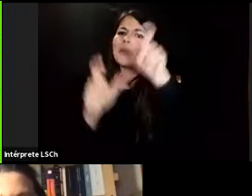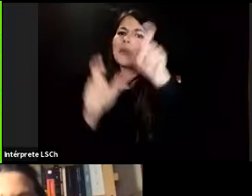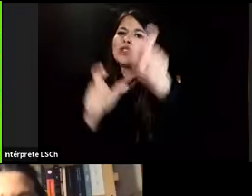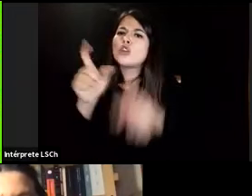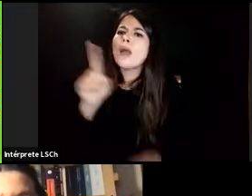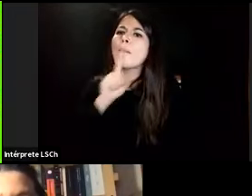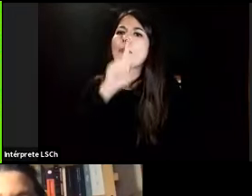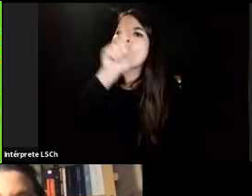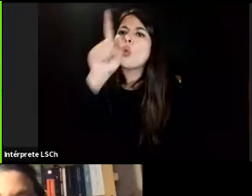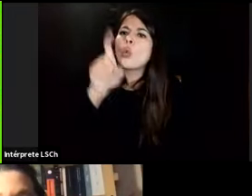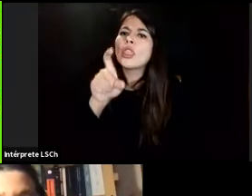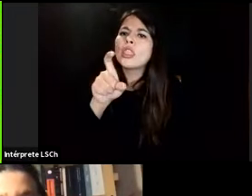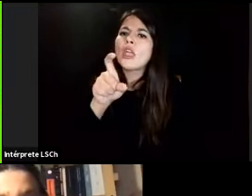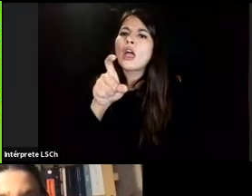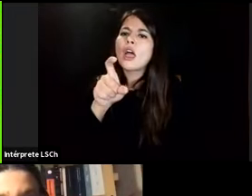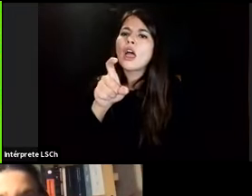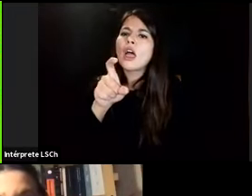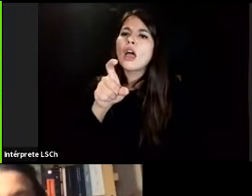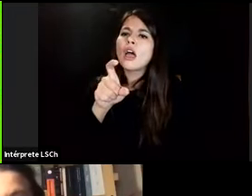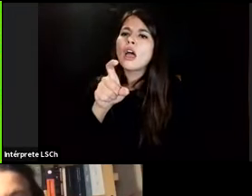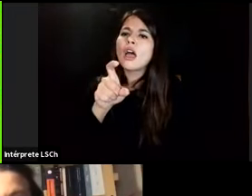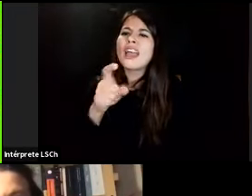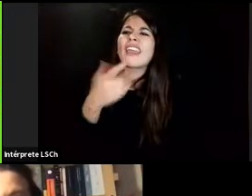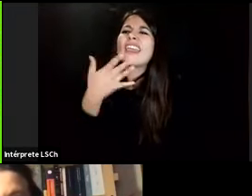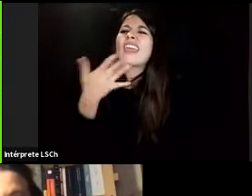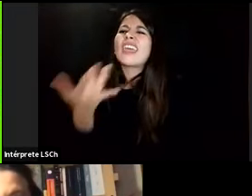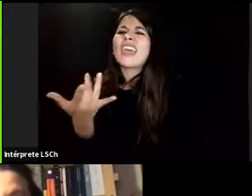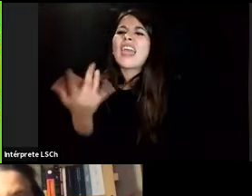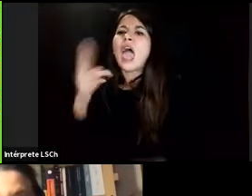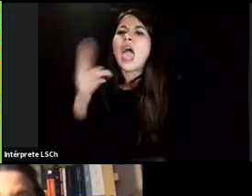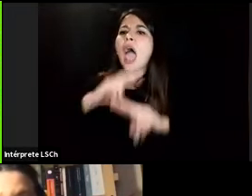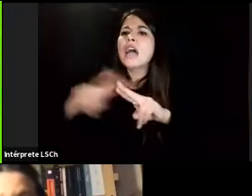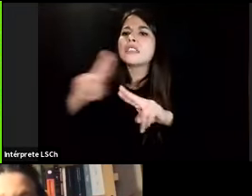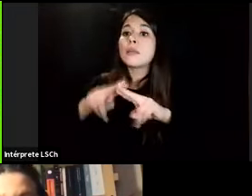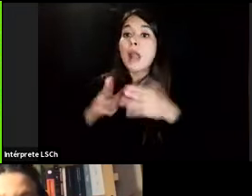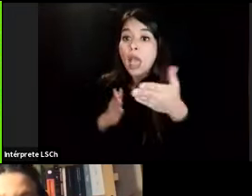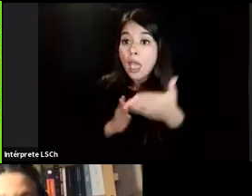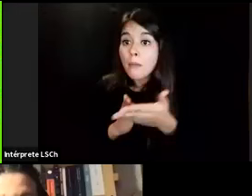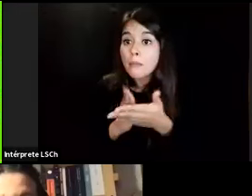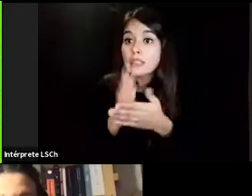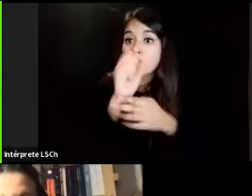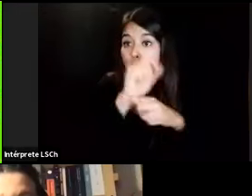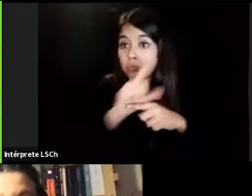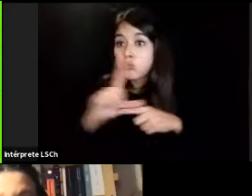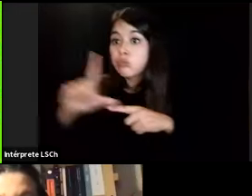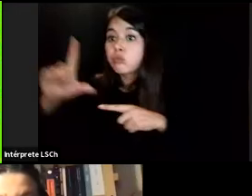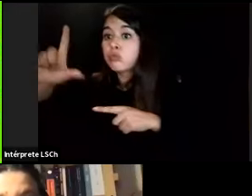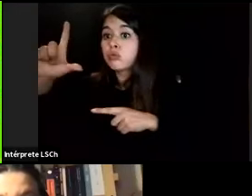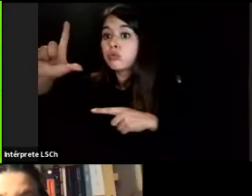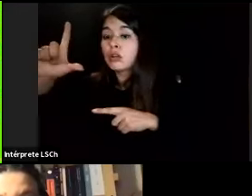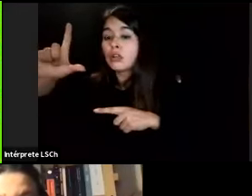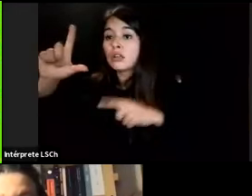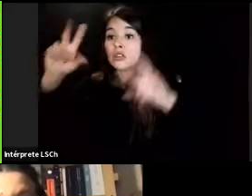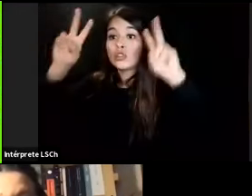para emprender este camino si a mí quiere adentrarse en consejos das tienes que